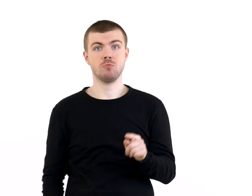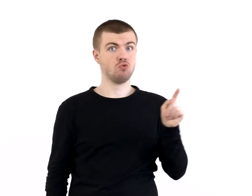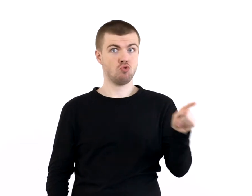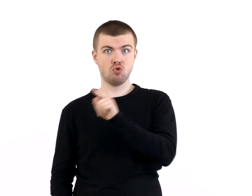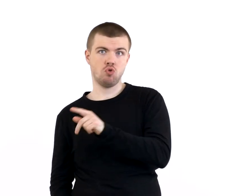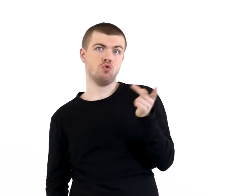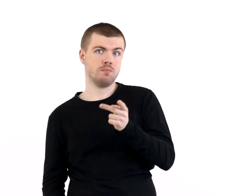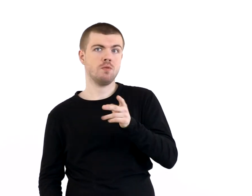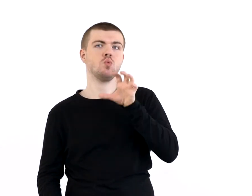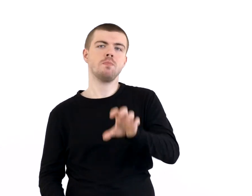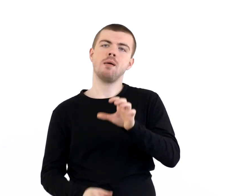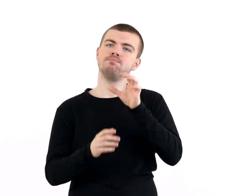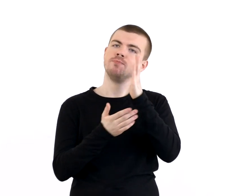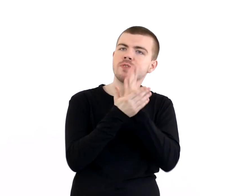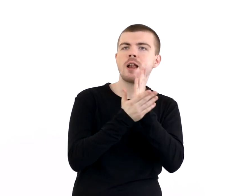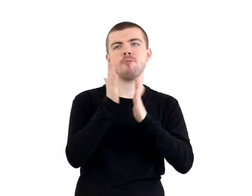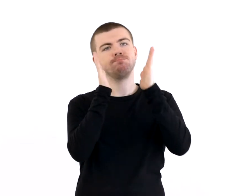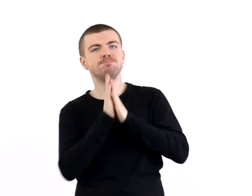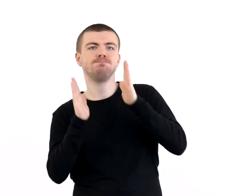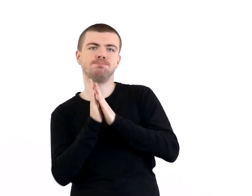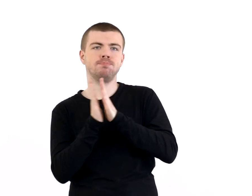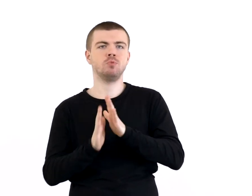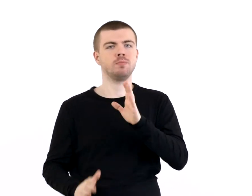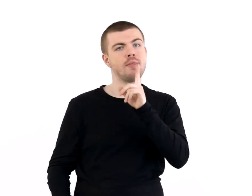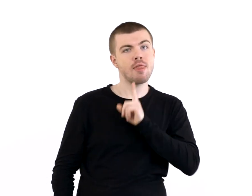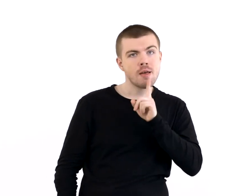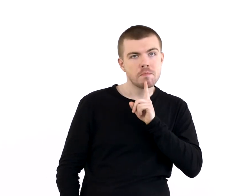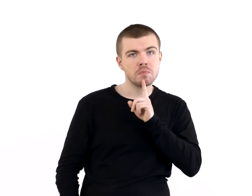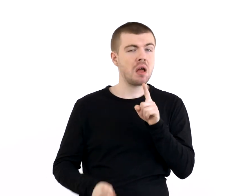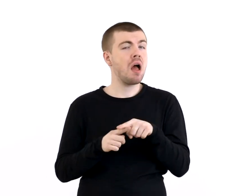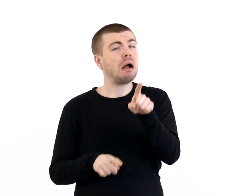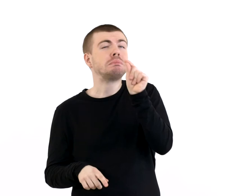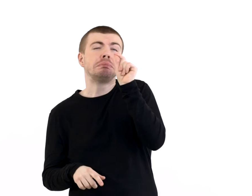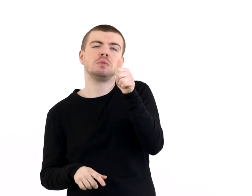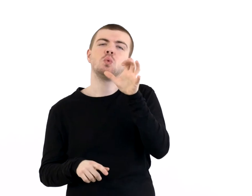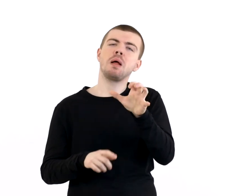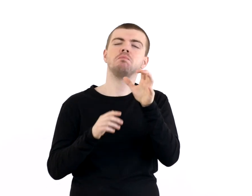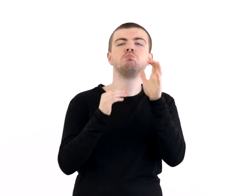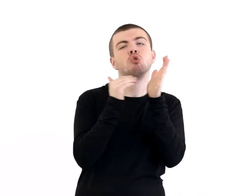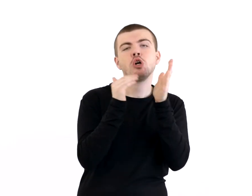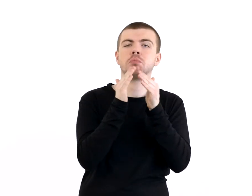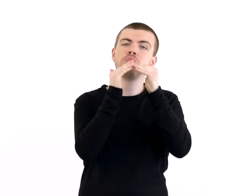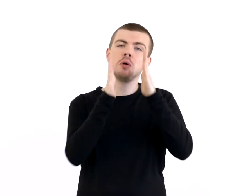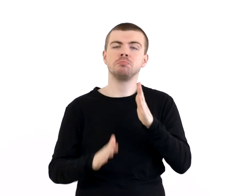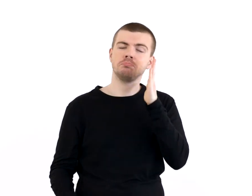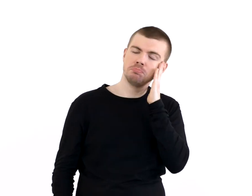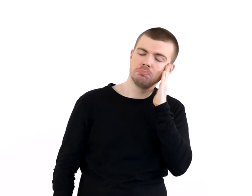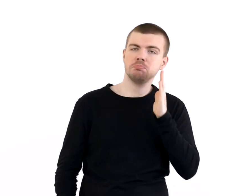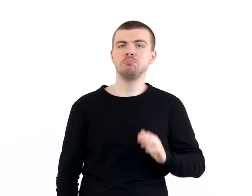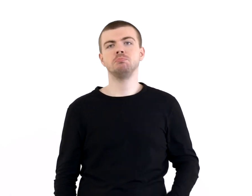które służyły do umacniania wierzeń religijnych, rzadko do potrzeb mieszkalnych.